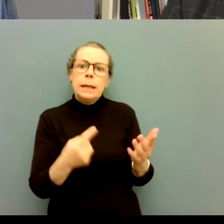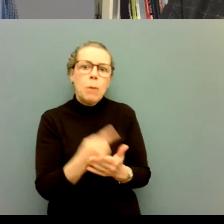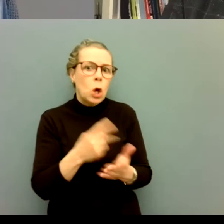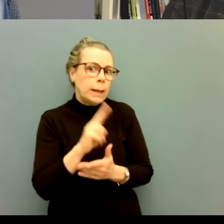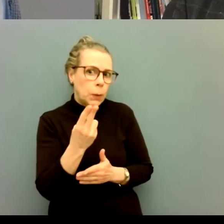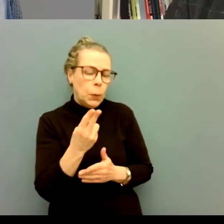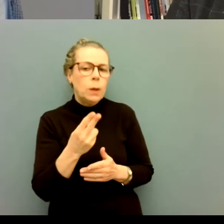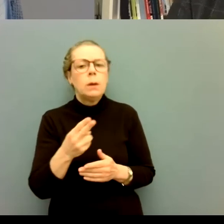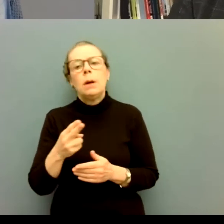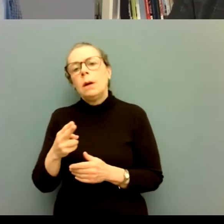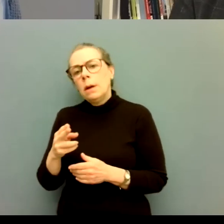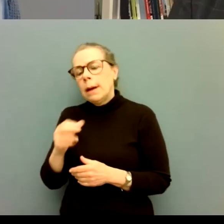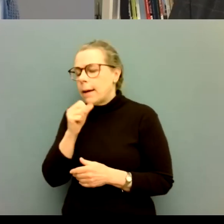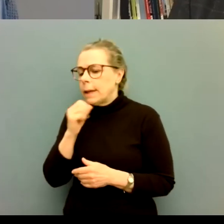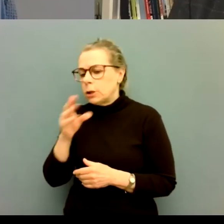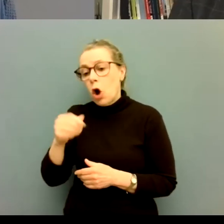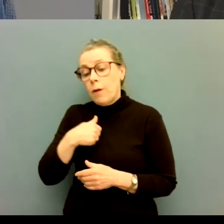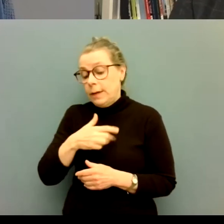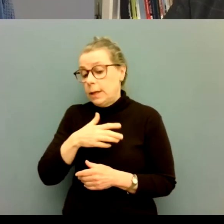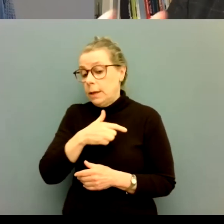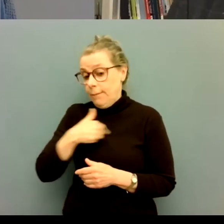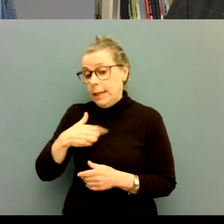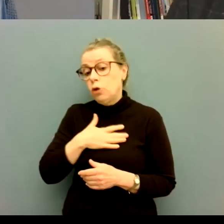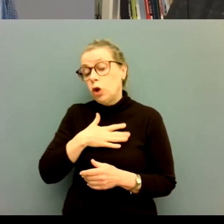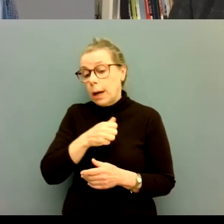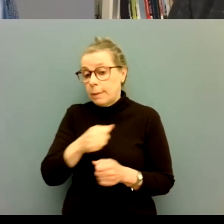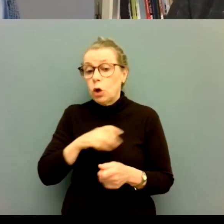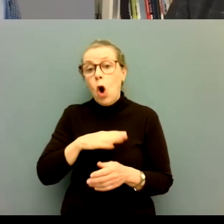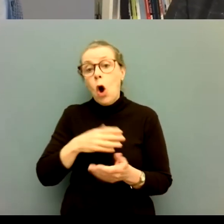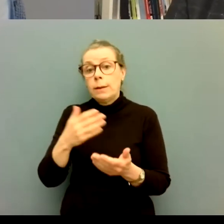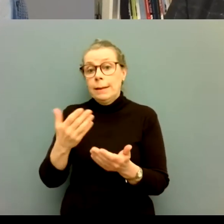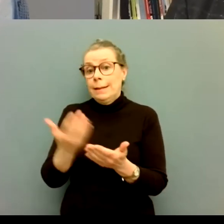Vi tycker man bör ha ett nationellt kösystem där det-